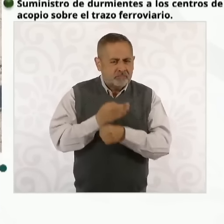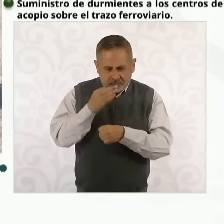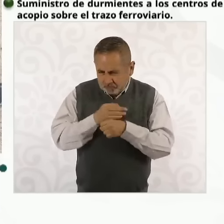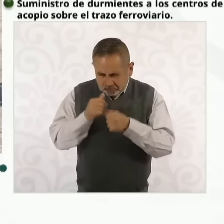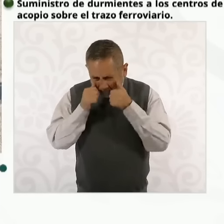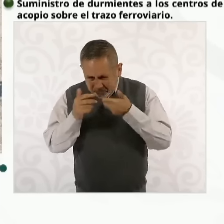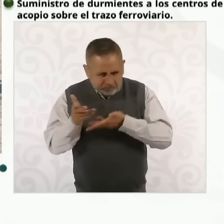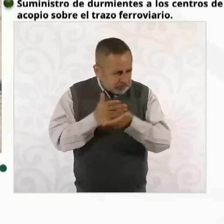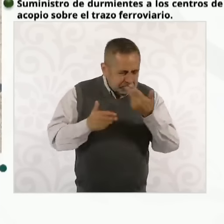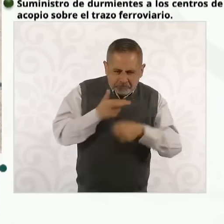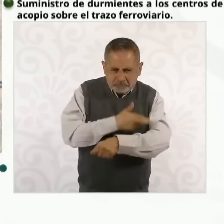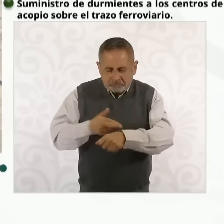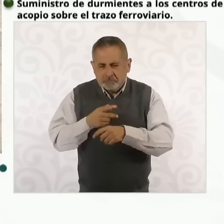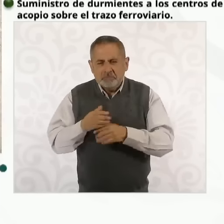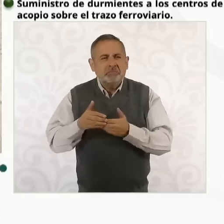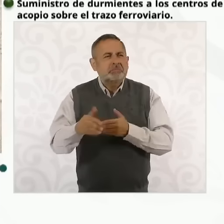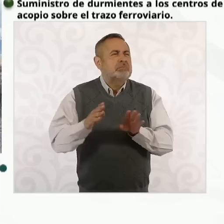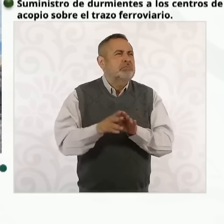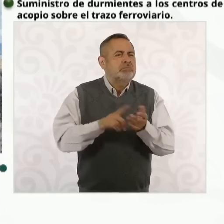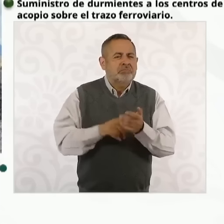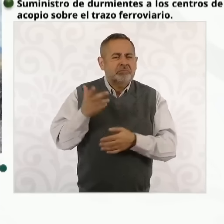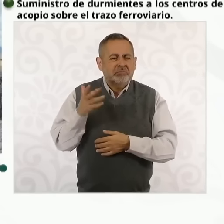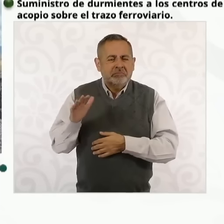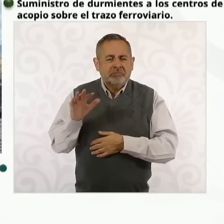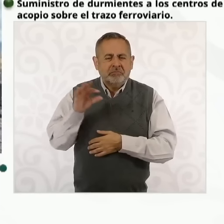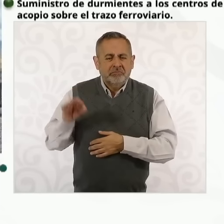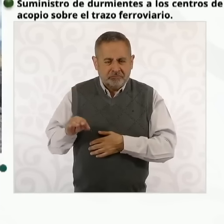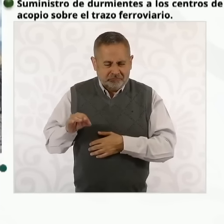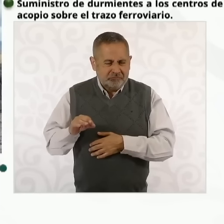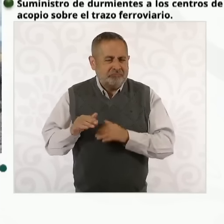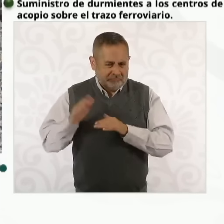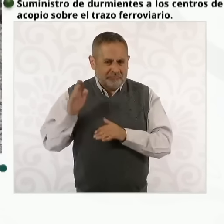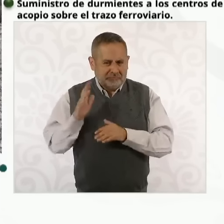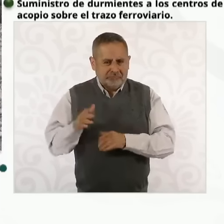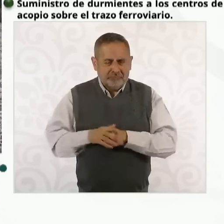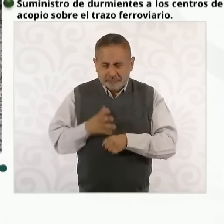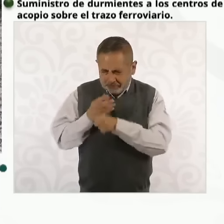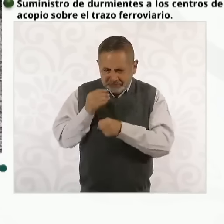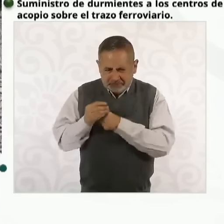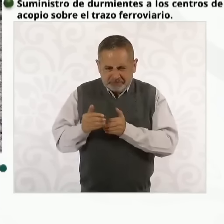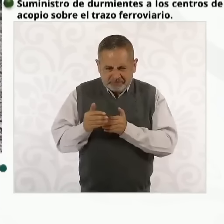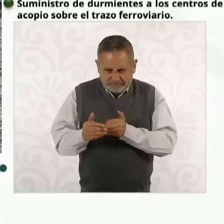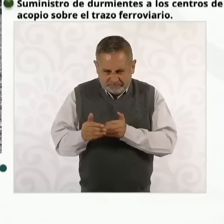eh llevamos un avance ya próximo al 10% y vamos incrementando geométricamente en la medida en que